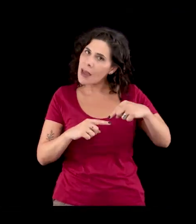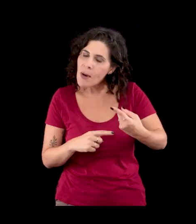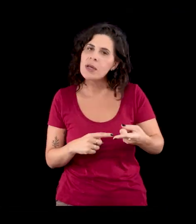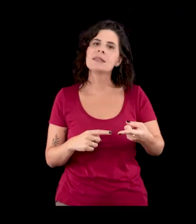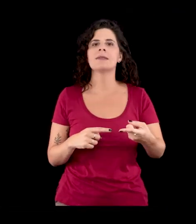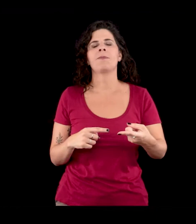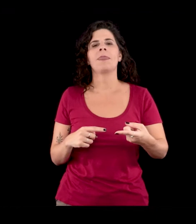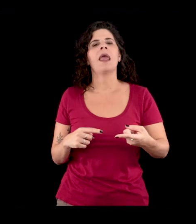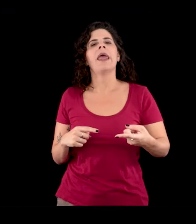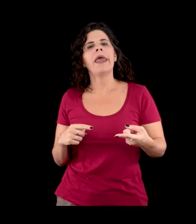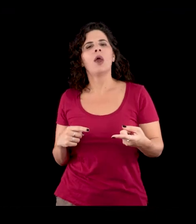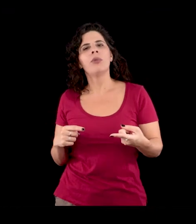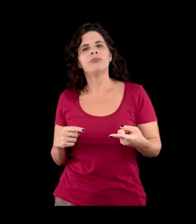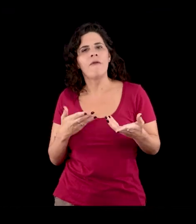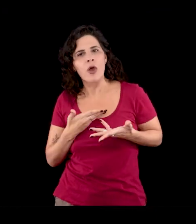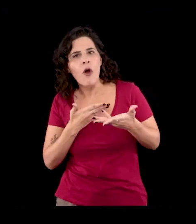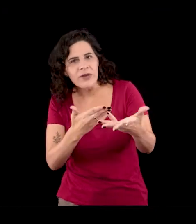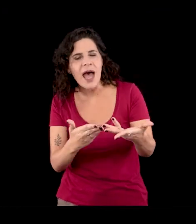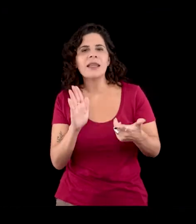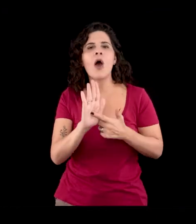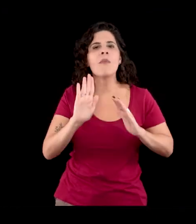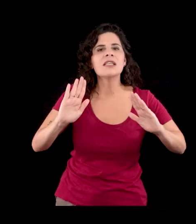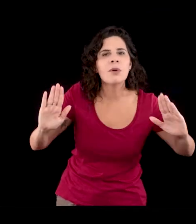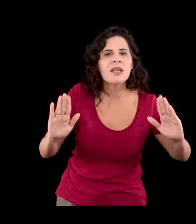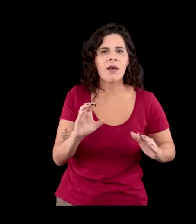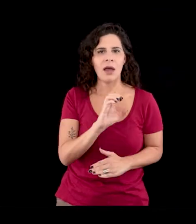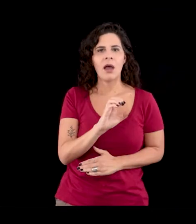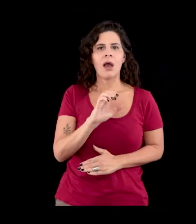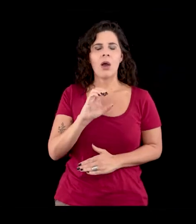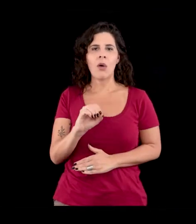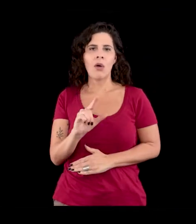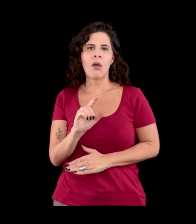Até que fui convidada para uma exposição na Collectio